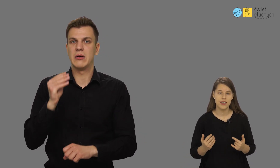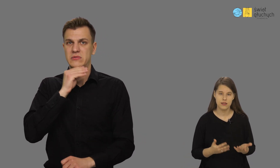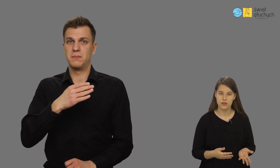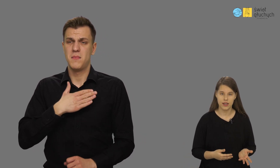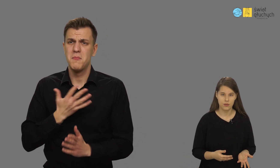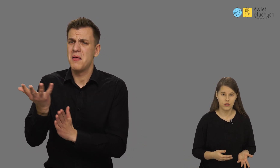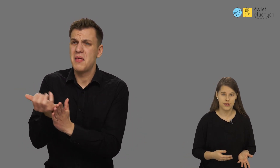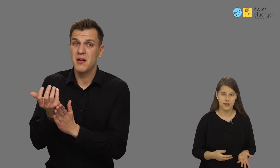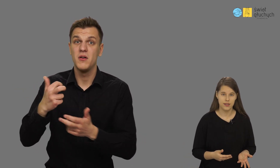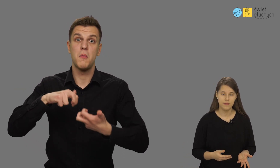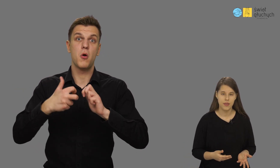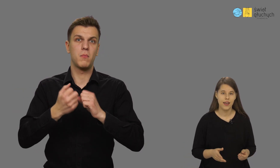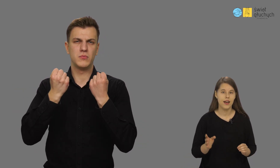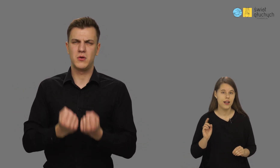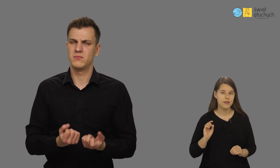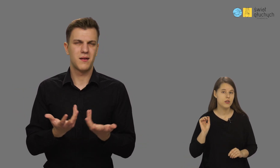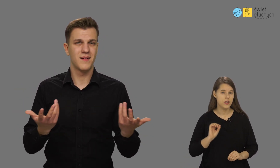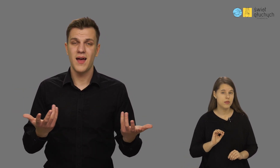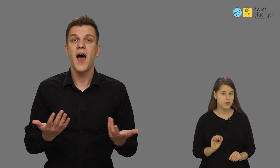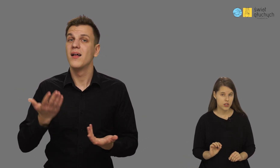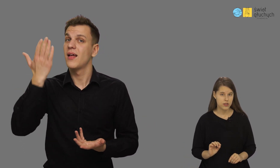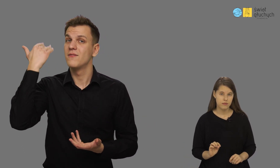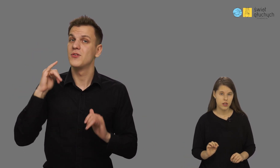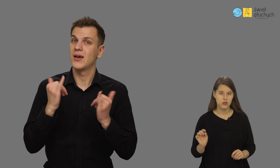nie jest to takie trudne zadanie. Jednak cofnijmy się w czasie.